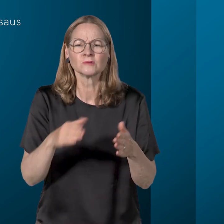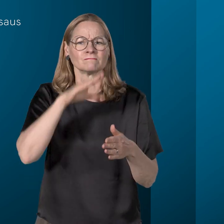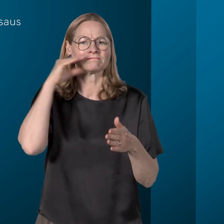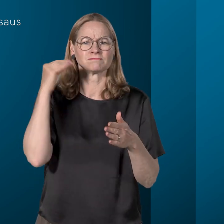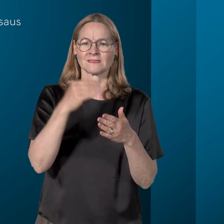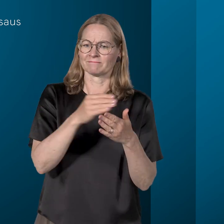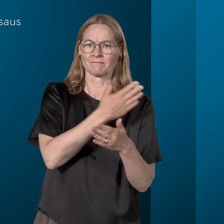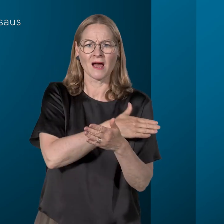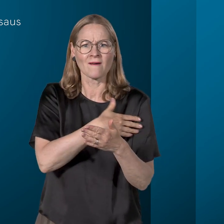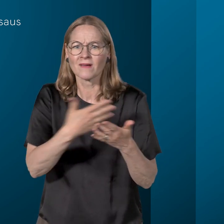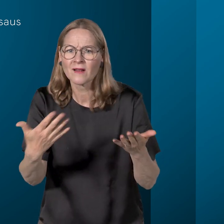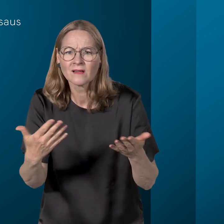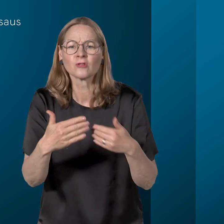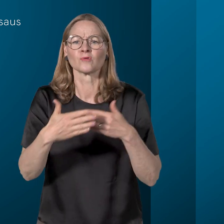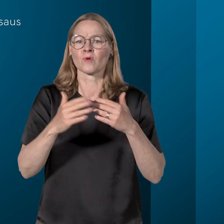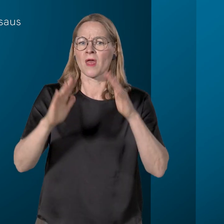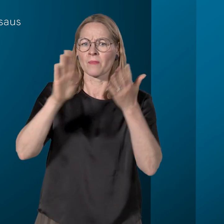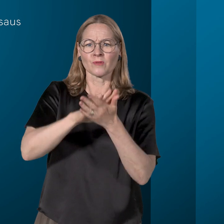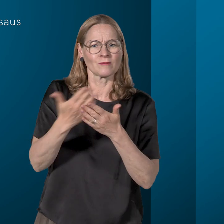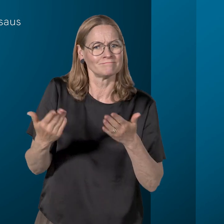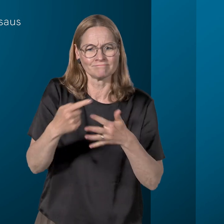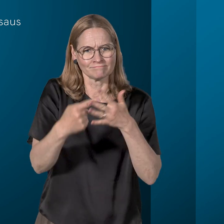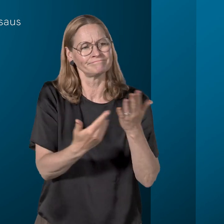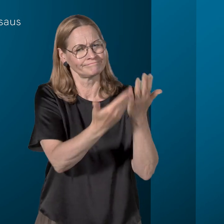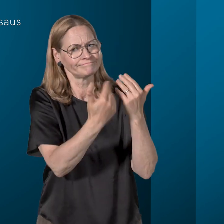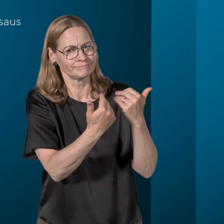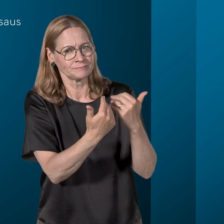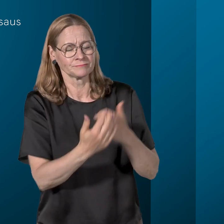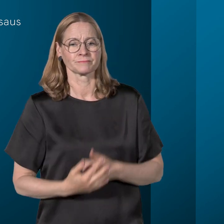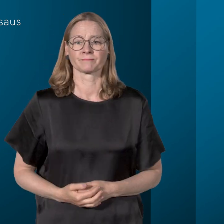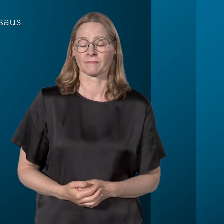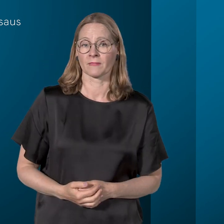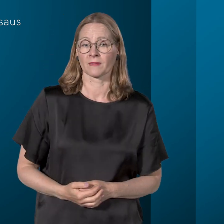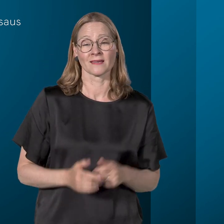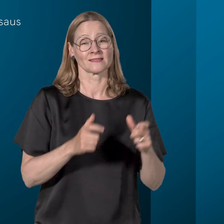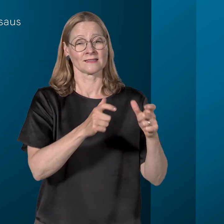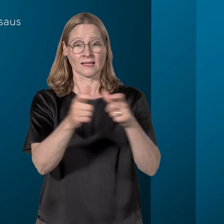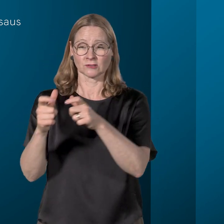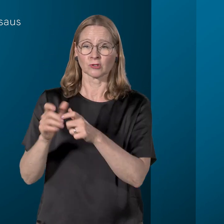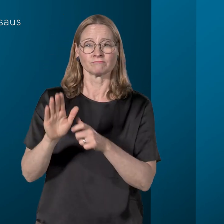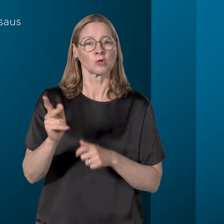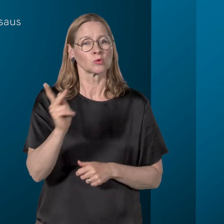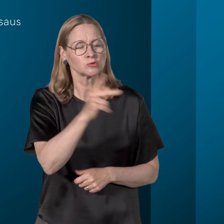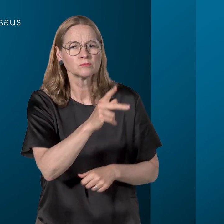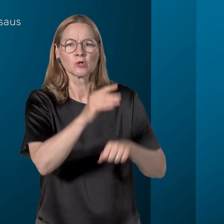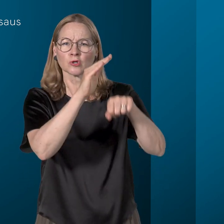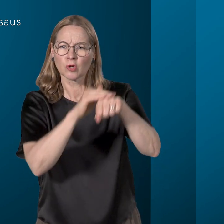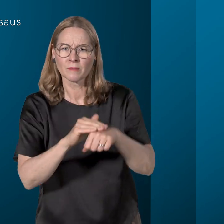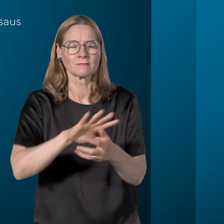ruotsinkielisiin palveluihin sekä työelämä- tulkkaukseen liittyviin kysymyksiin. Voit käydä lukemassa järjestöjen kysymykset ja kommentit -